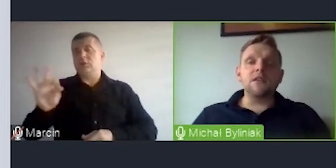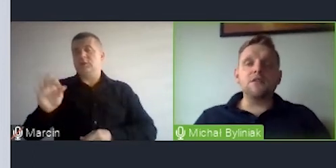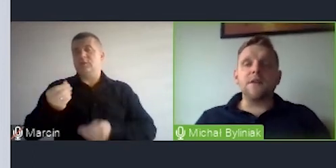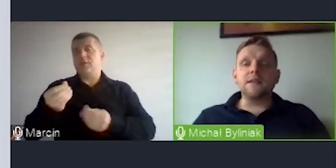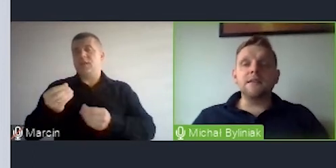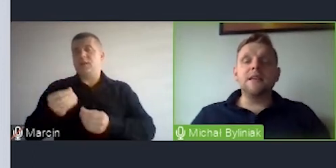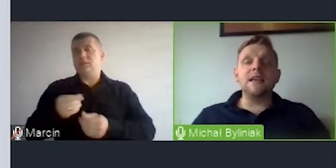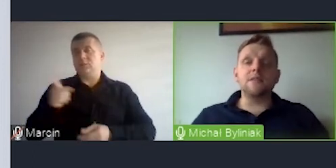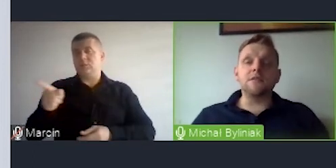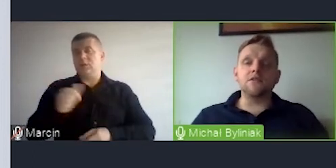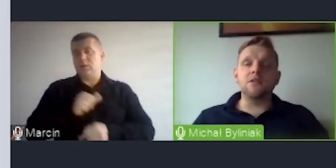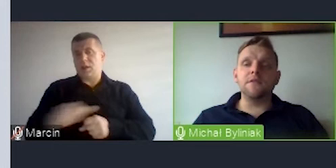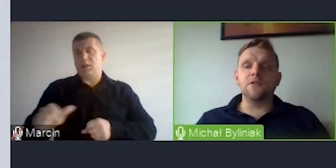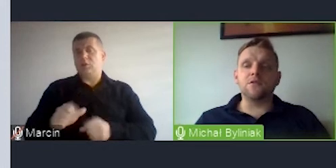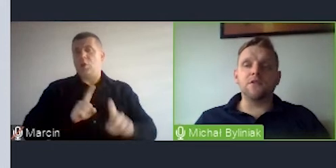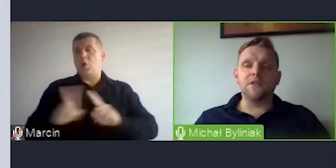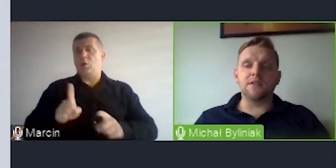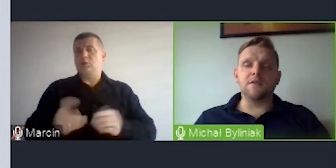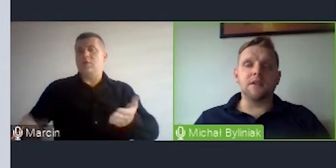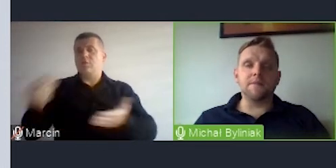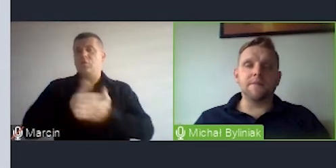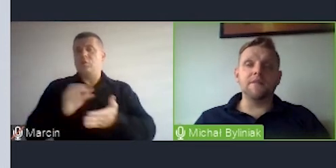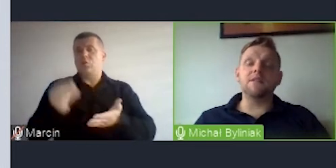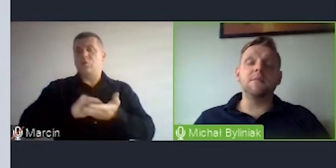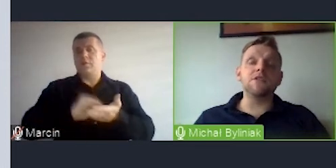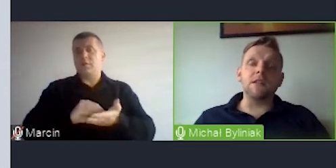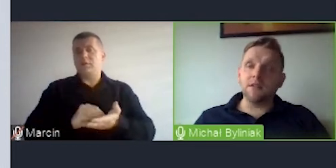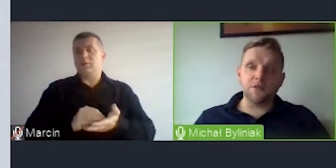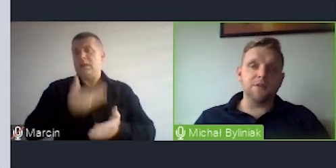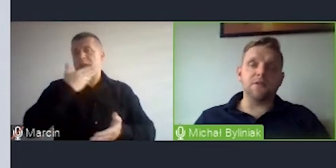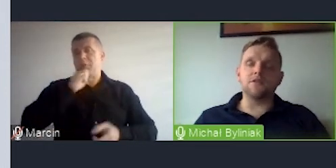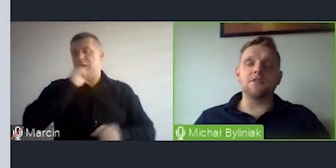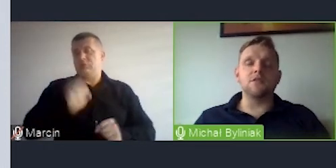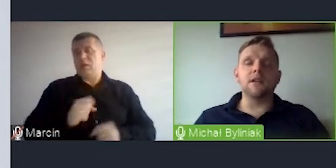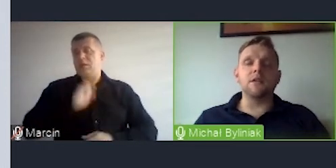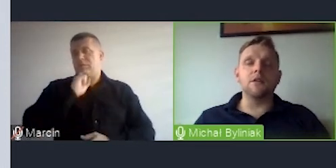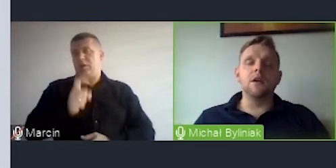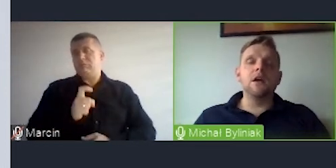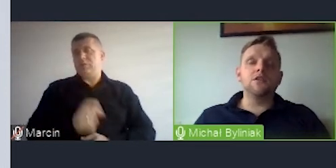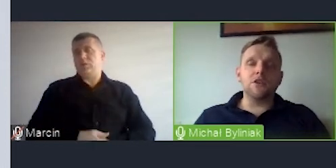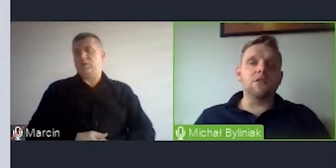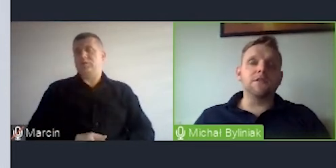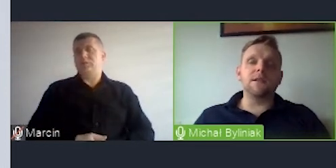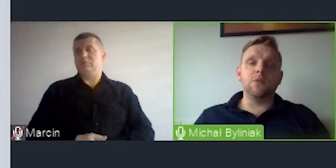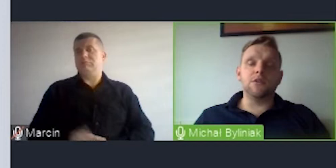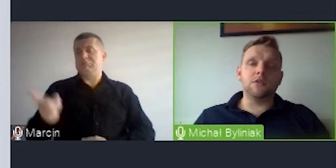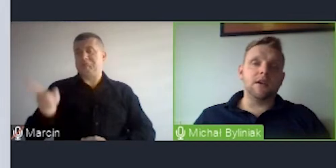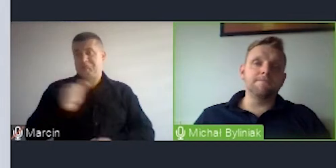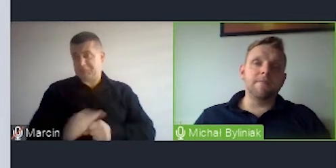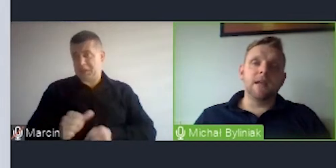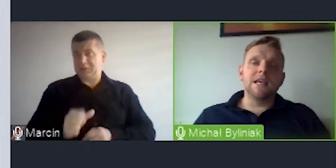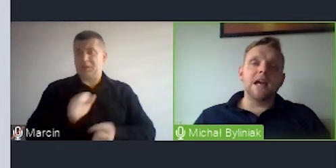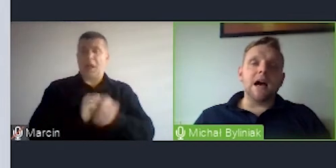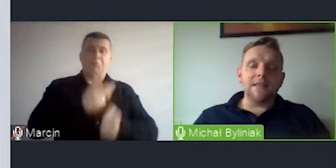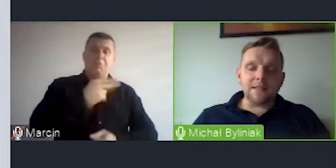Taki crowd financing jest oznaczony we wniosku o dofinasowanie więc nie ma żadnych wątpliwości co do tego czy on występuje czy też nie.